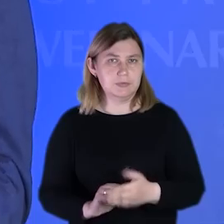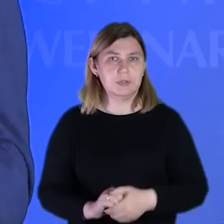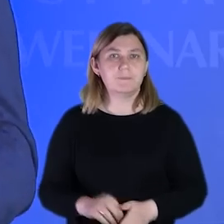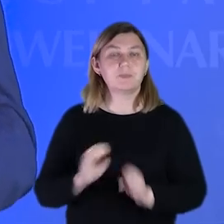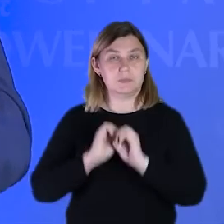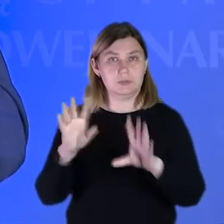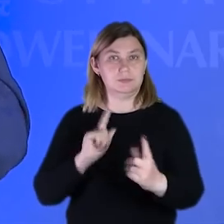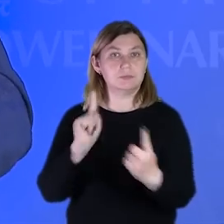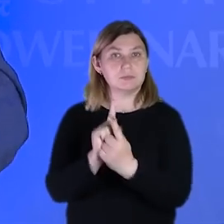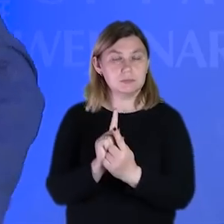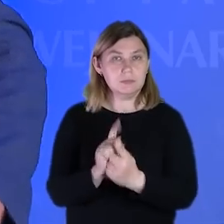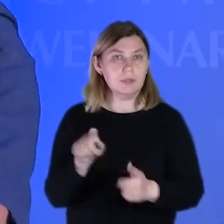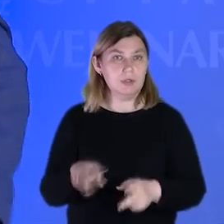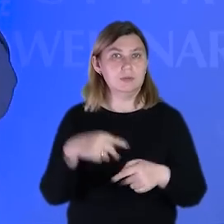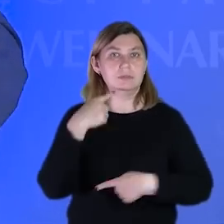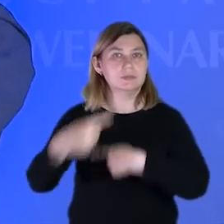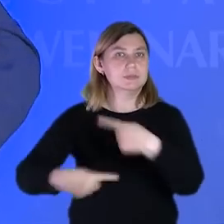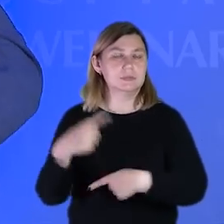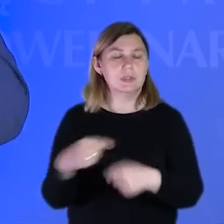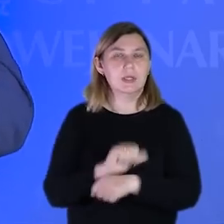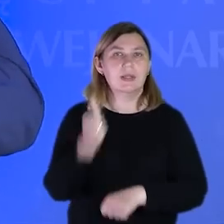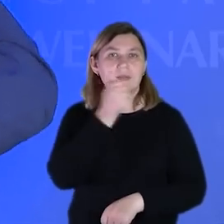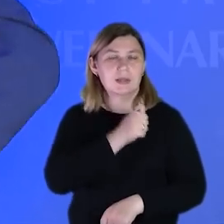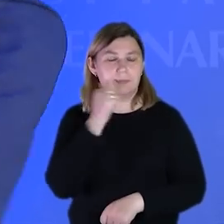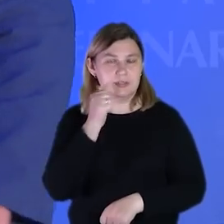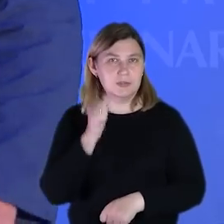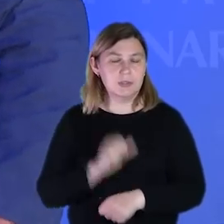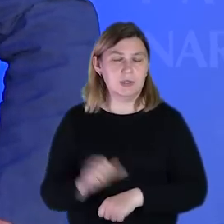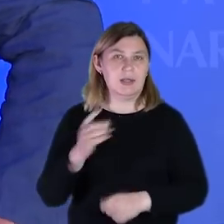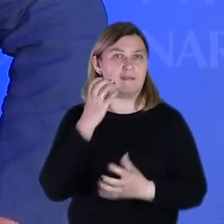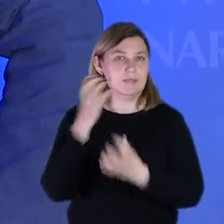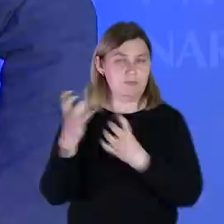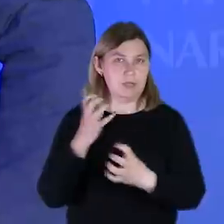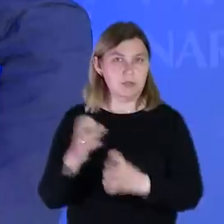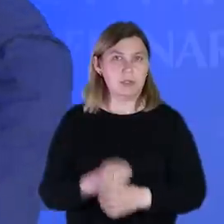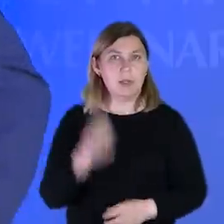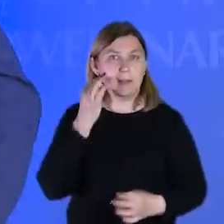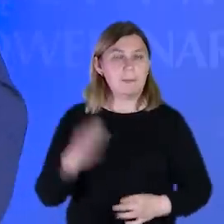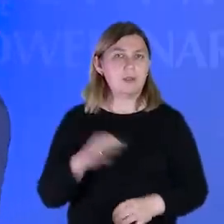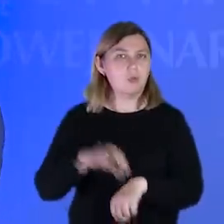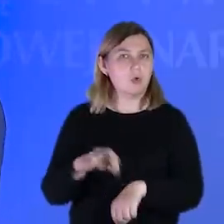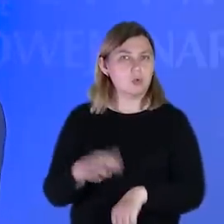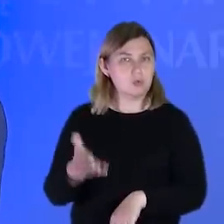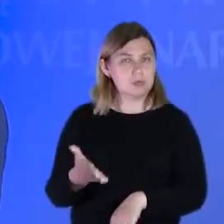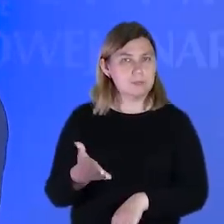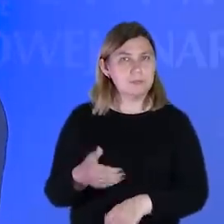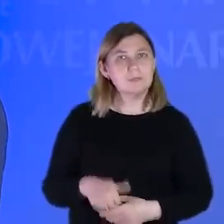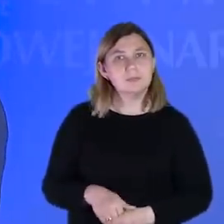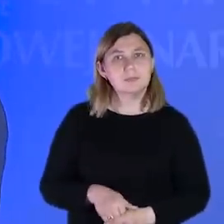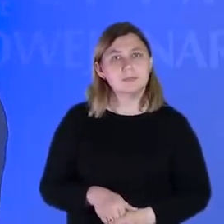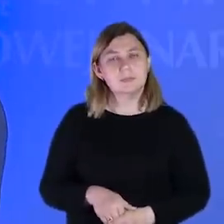Oczywiście spotykamy się w ramach cyklu Tajemnice Wywiadu, to muszę dodać. Panie doktorze,